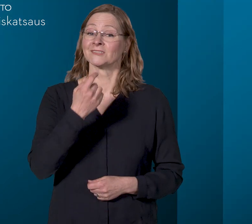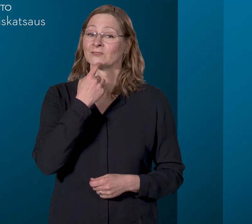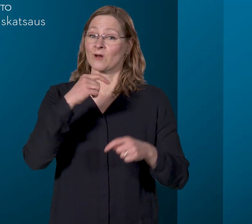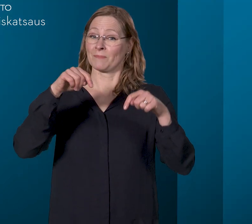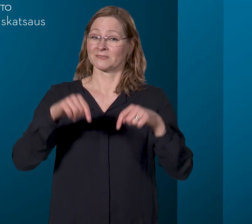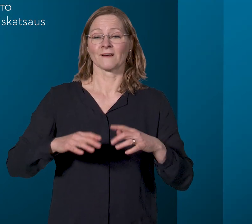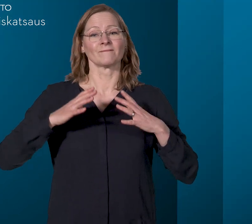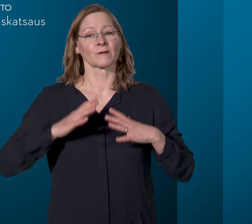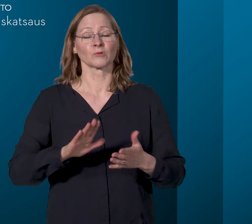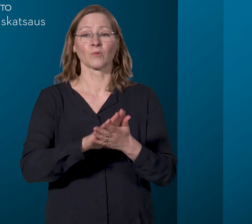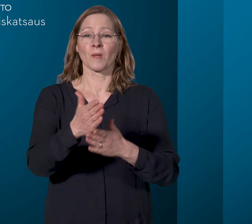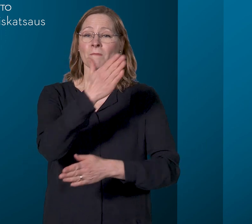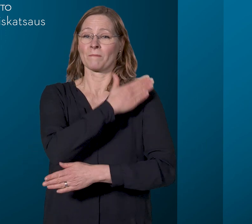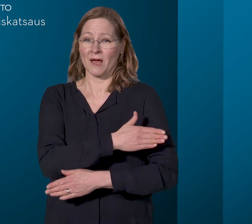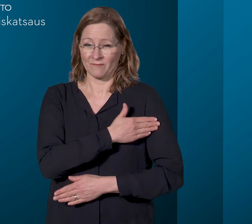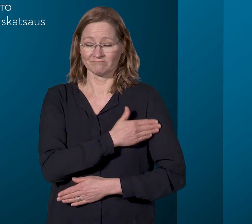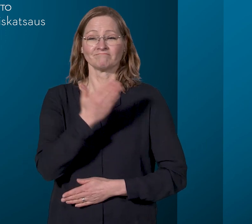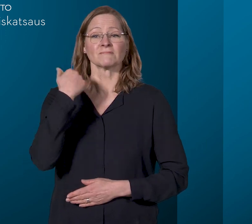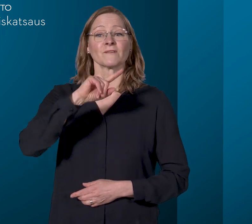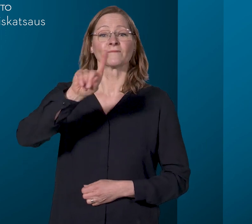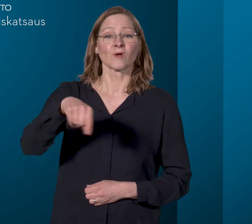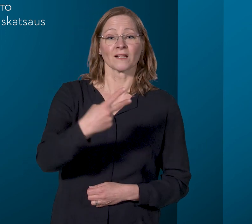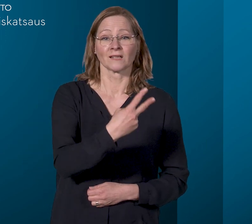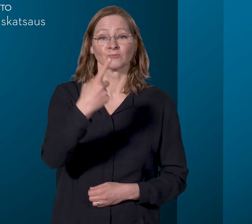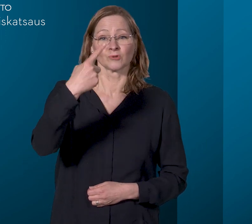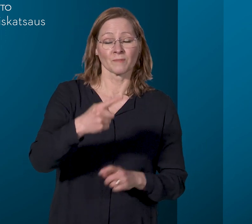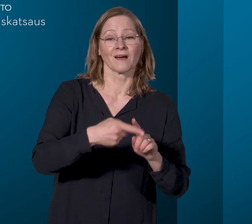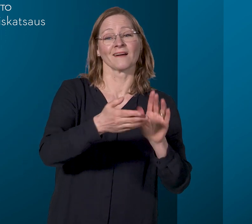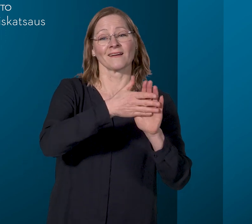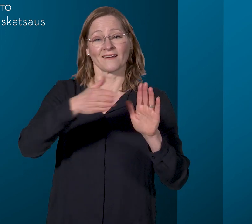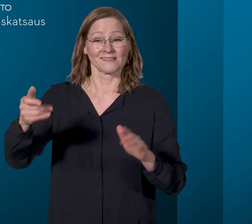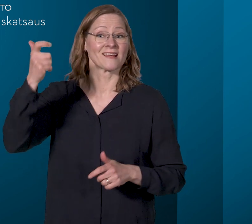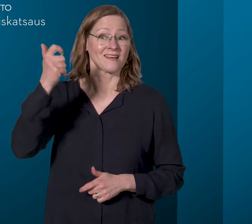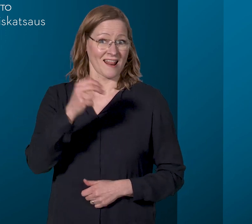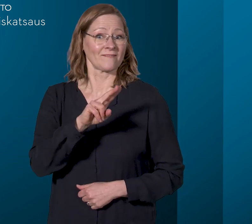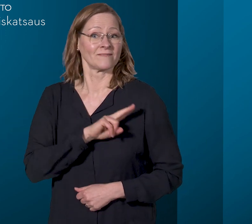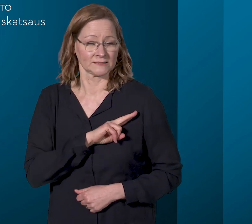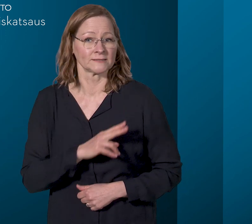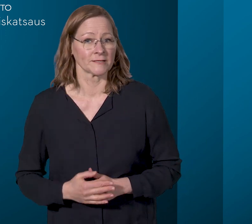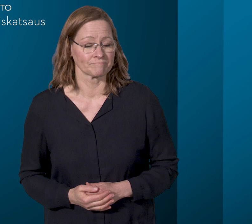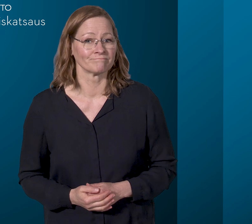Suomessa vammaisten tulkkauspalvelusta on vuodesta 2010 alkaen vastannut Kela.